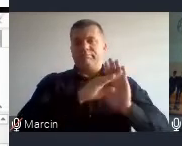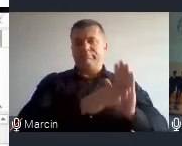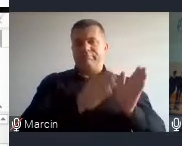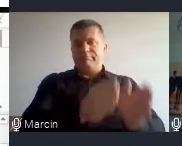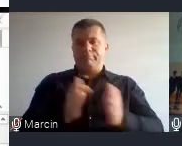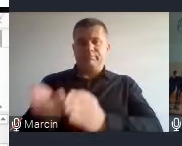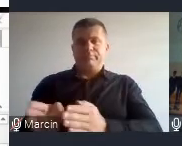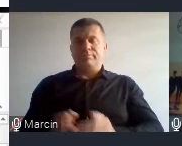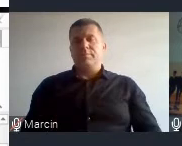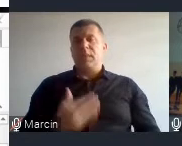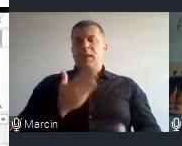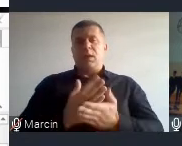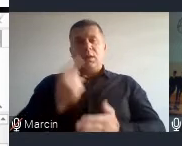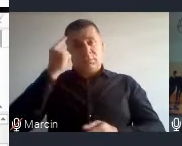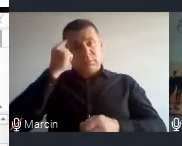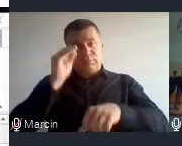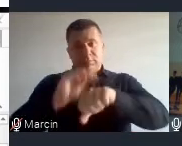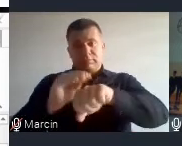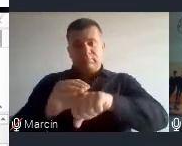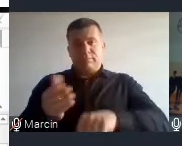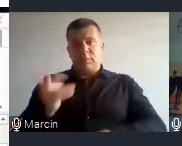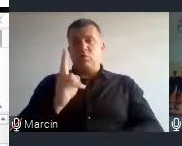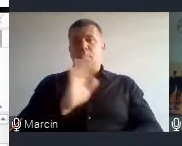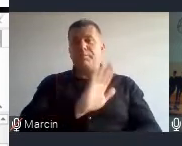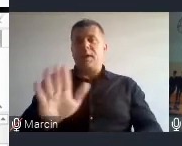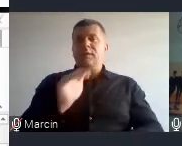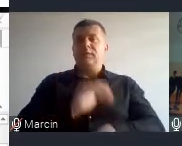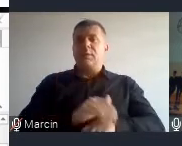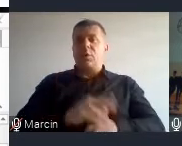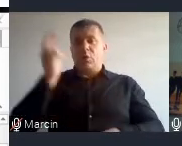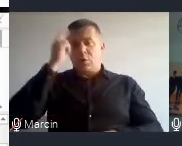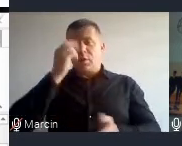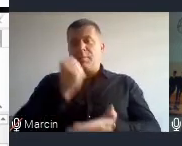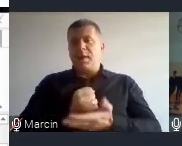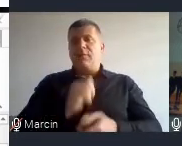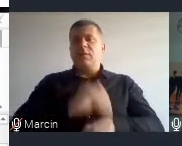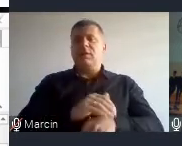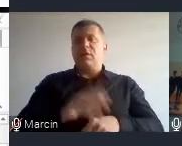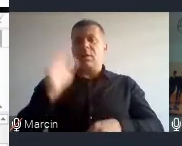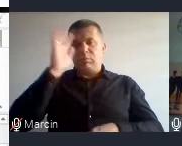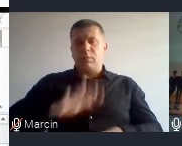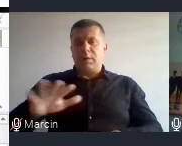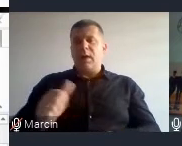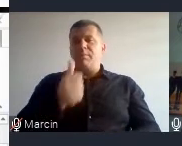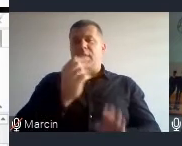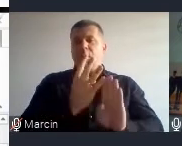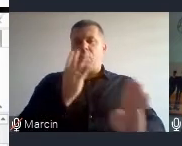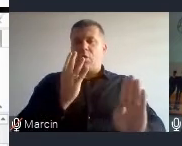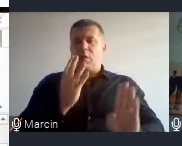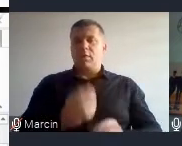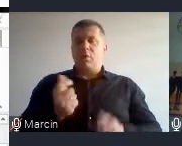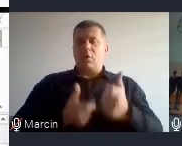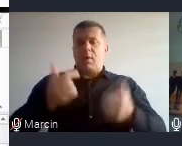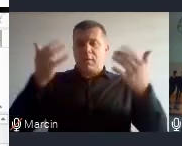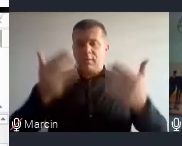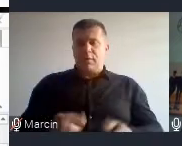Przypominam tylko Państwu będącym zamawiającymi w rozumieniu Prawa Zamówień Publicznych – w pierwszej kolejności szacujecie zgodnie z PZP,